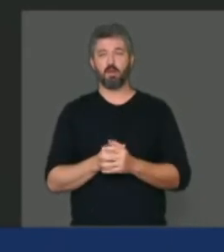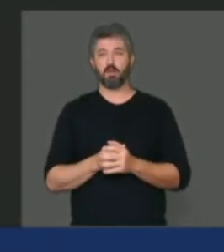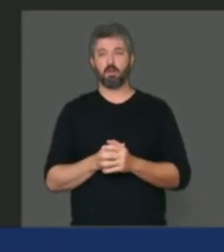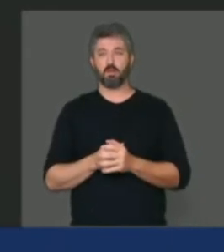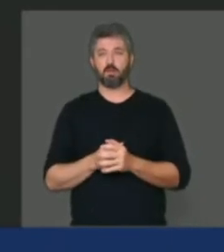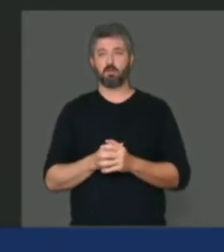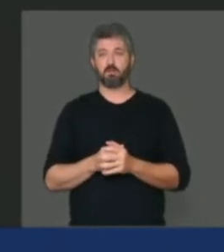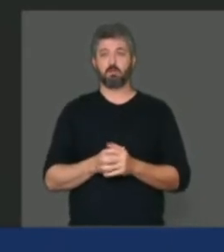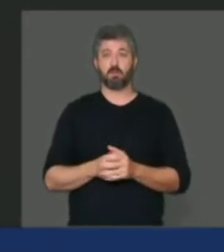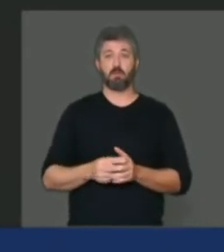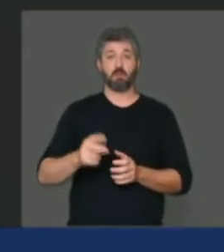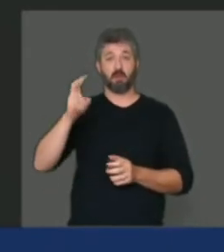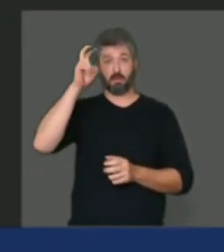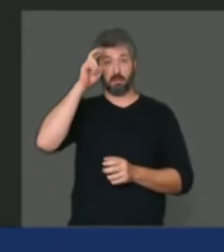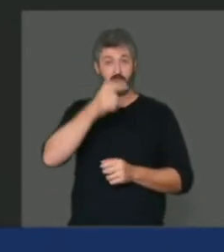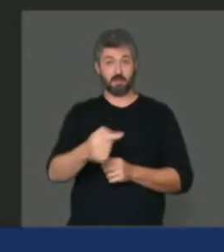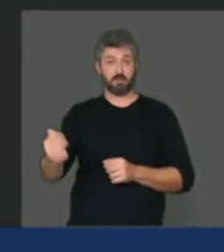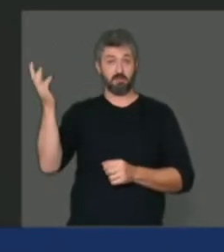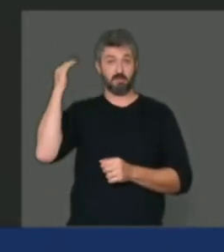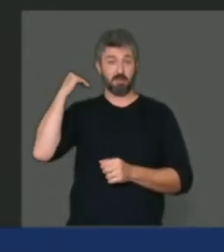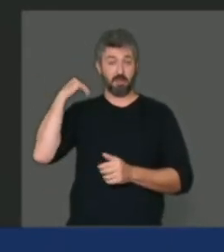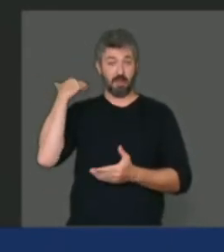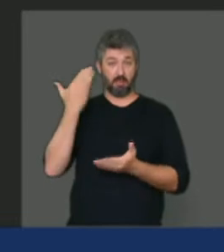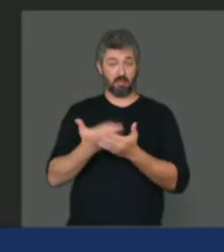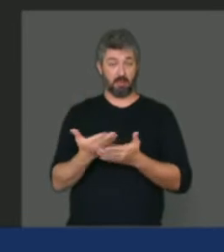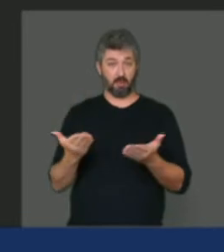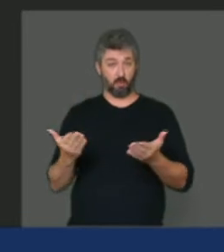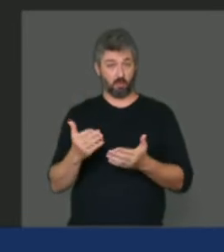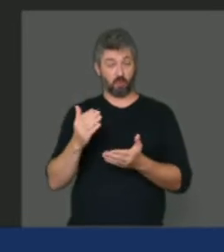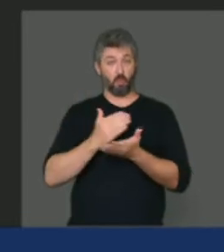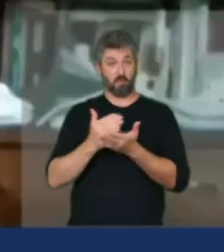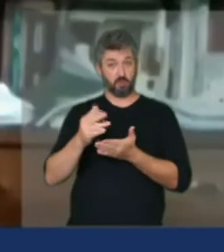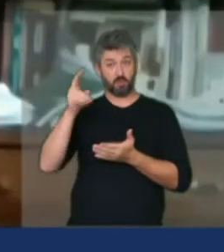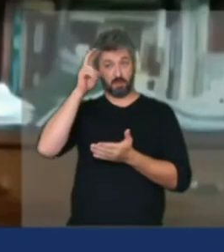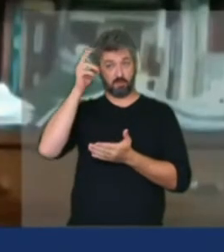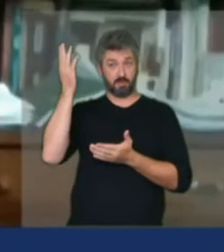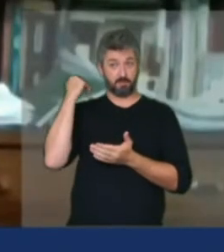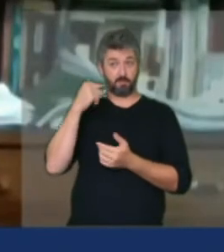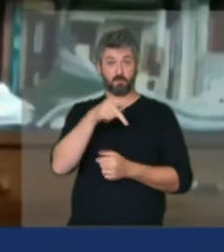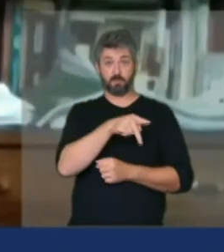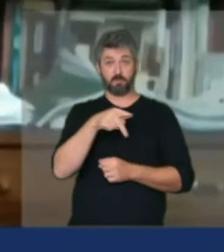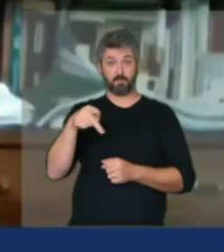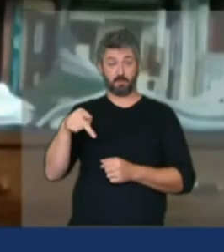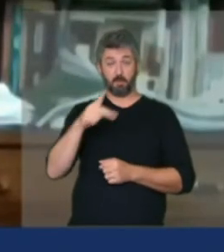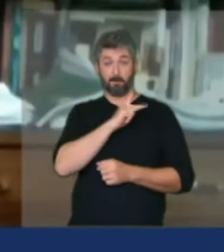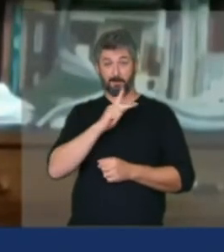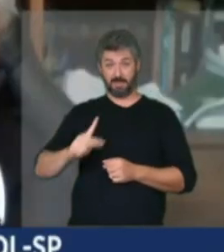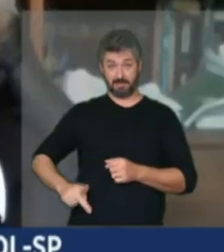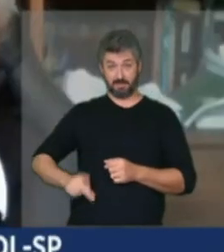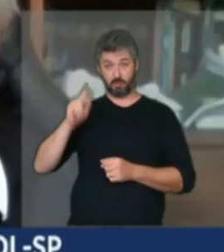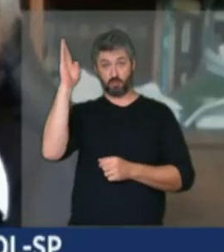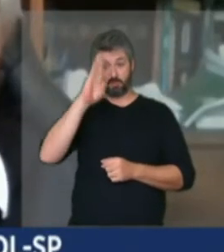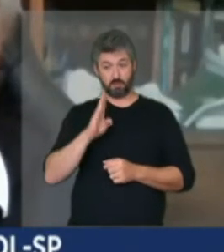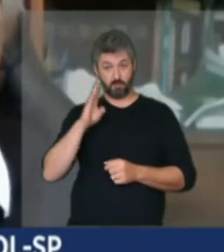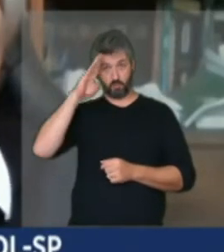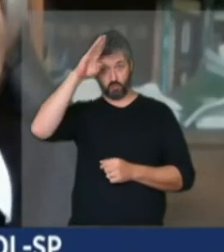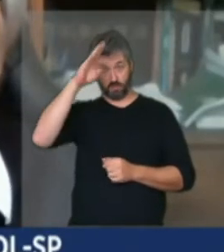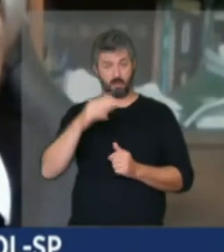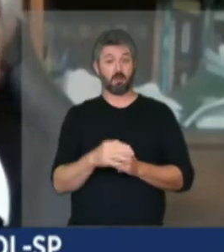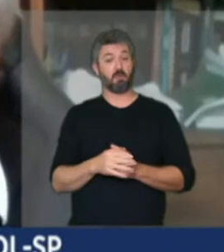SEGUINTE QUESTÃO, DESDE QUINTA-FEIRA, DESDE QUINTA-FEIRA O PRESIDENTE DA REPÚBLICA VEM FALANDO QUE SE NÃO TIVER O CHAMADO VOTO